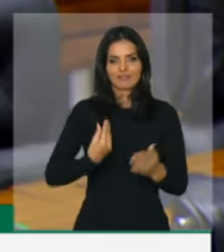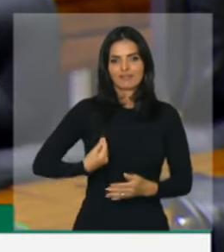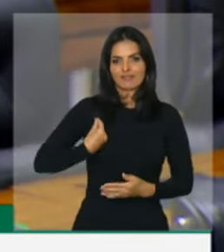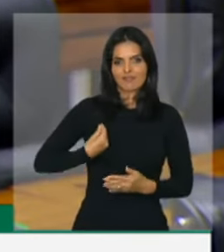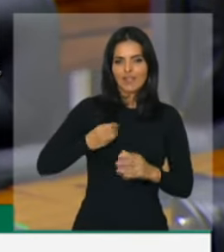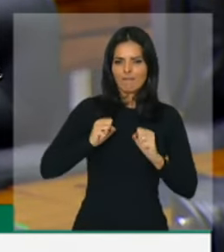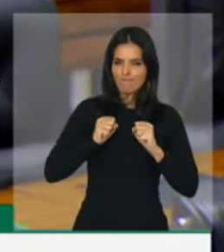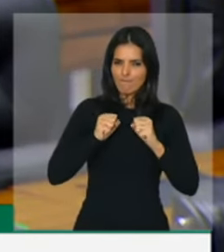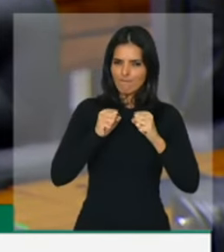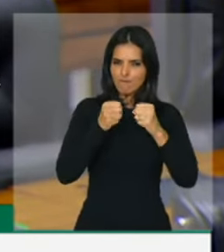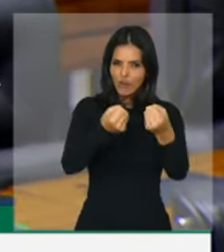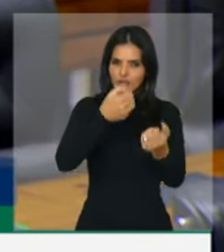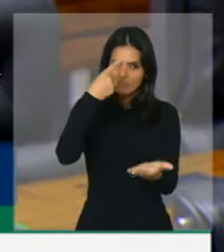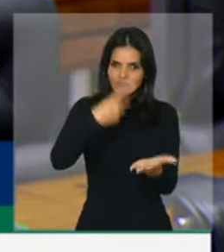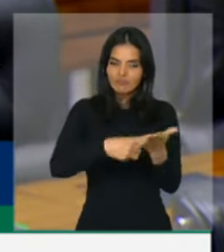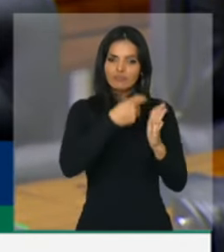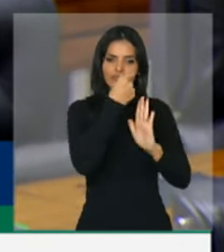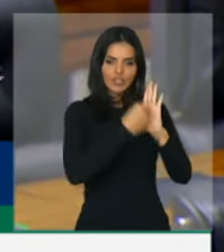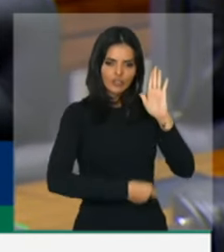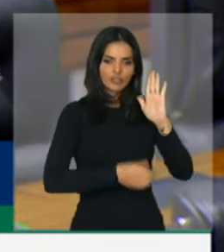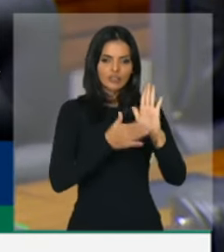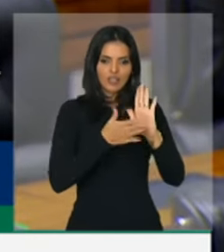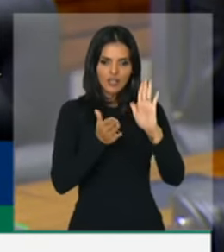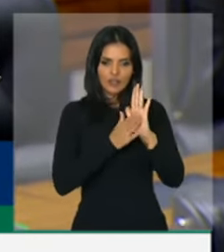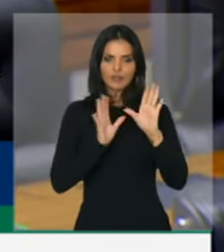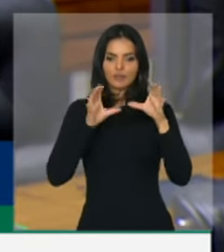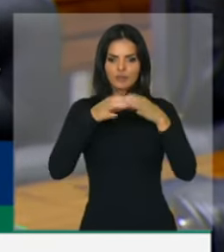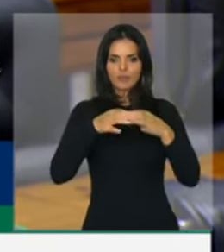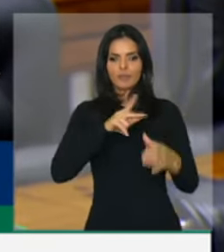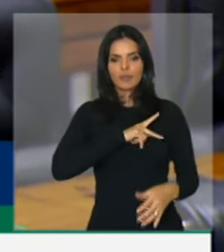CONSTRUÇÃO DESSE PROJETO. DEPUTADO PADILHA E SOLLA QUE SÃO OS COORDENADORES DESSA ÁREA PELO SEU TRABALHO, E